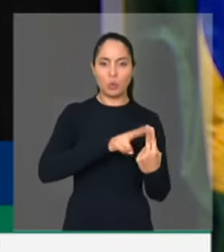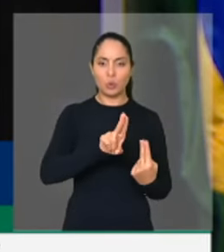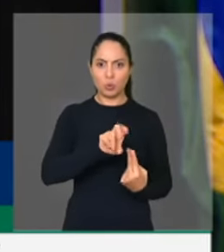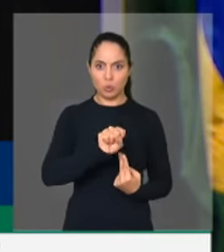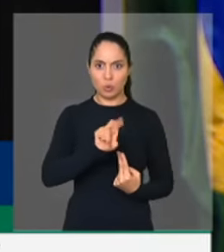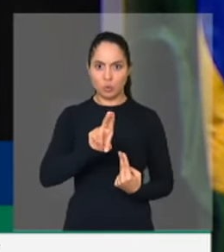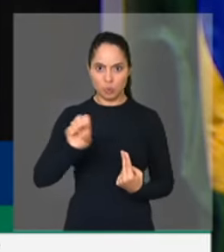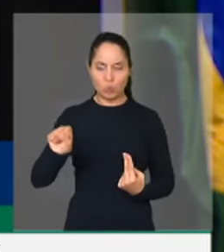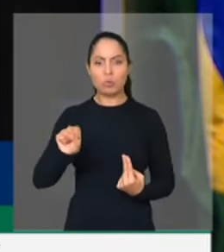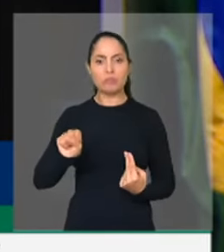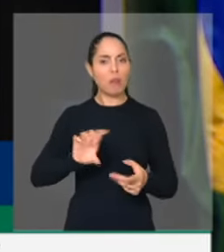É INADMISSÍVEL VER PESSOAS MORRENDO POR FALTA DE LEITOS